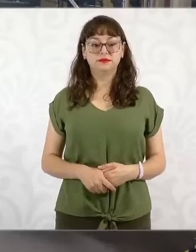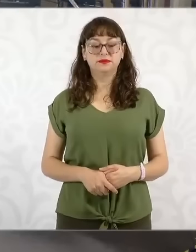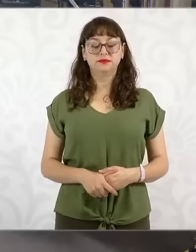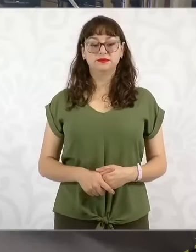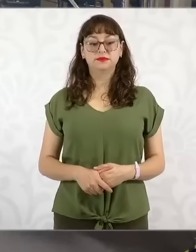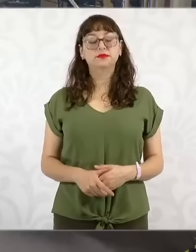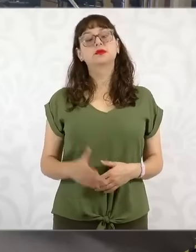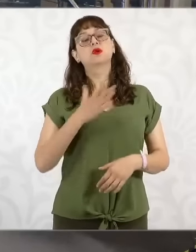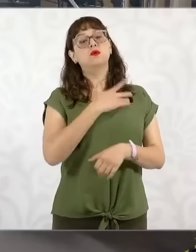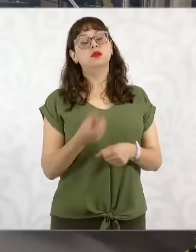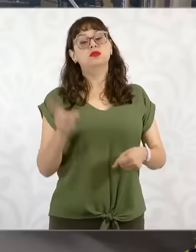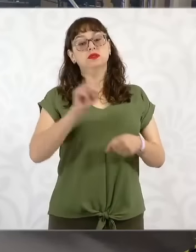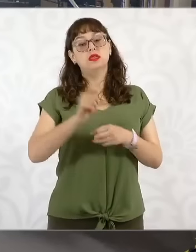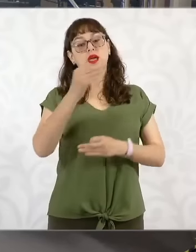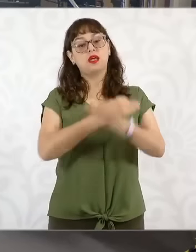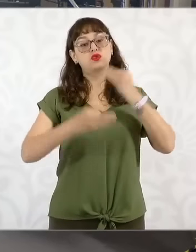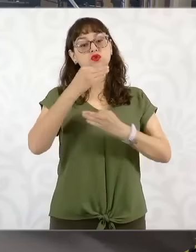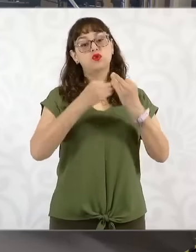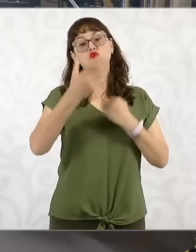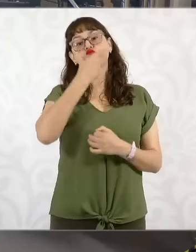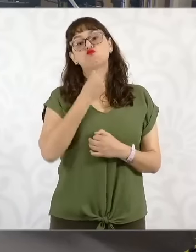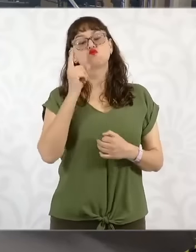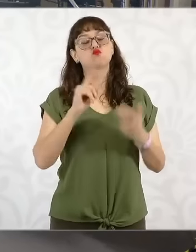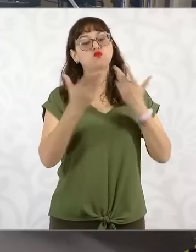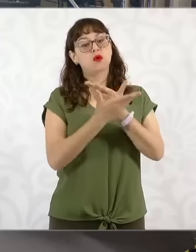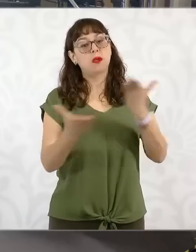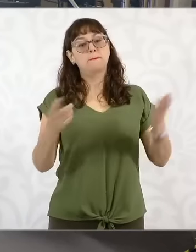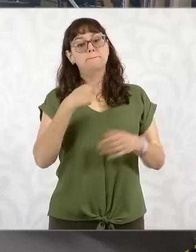Buenos días a todas y todos. Carlos Navarro Heraldo, Media Group. preguntarle con con esta